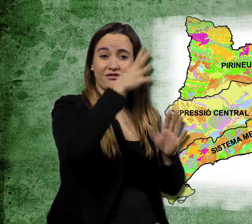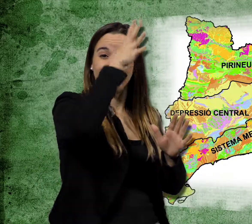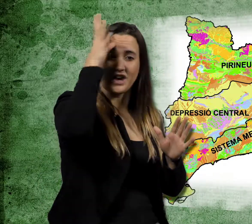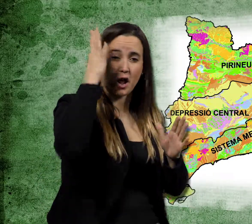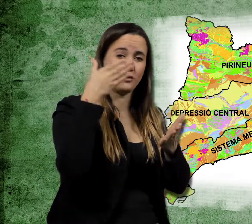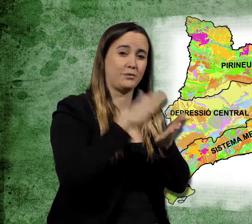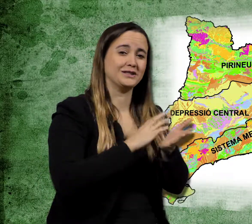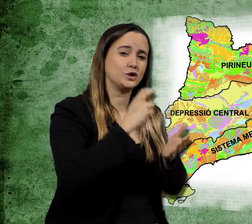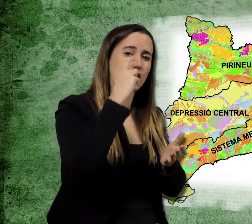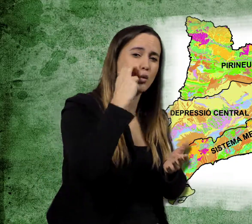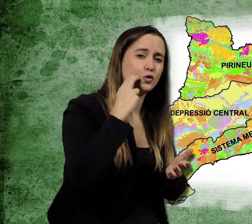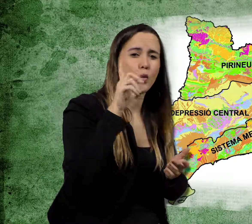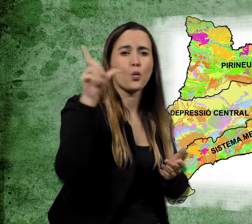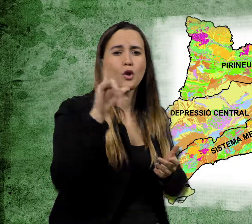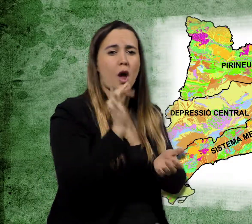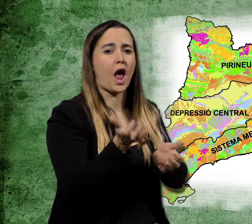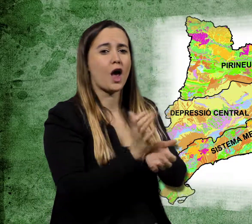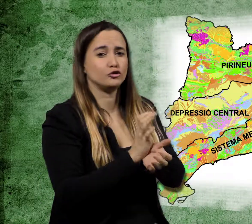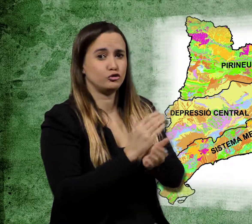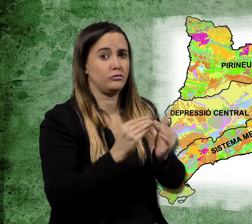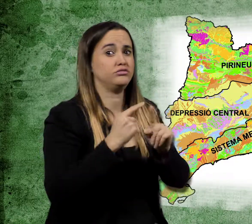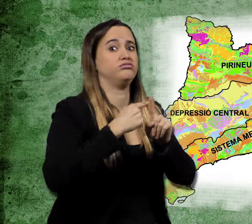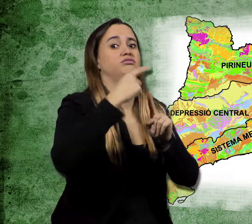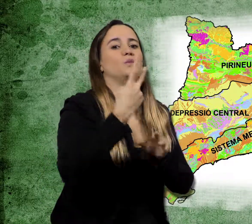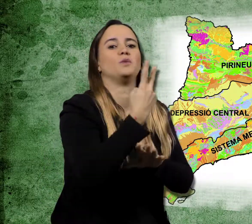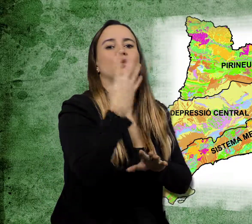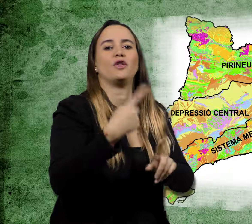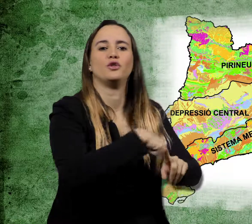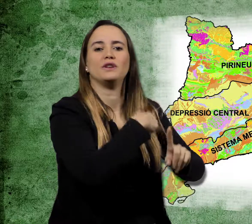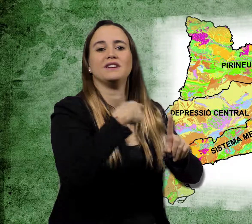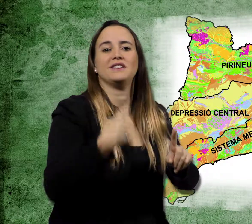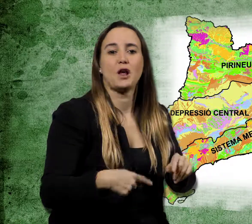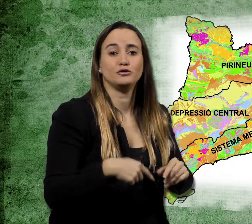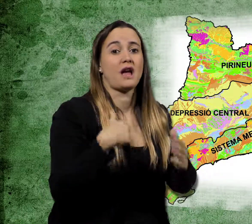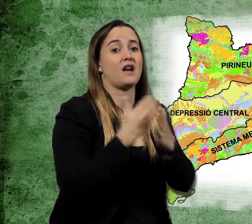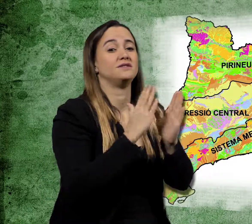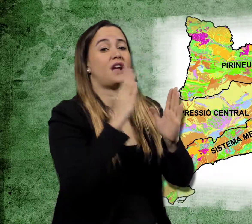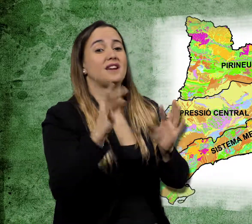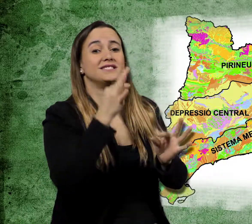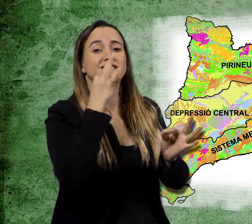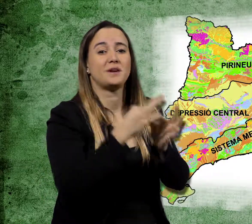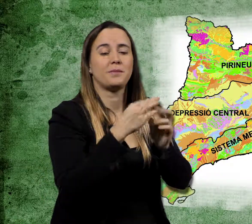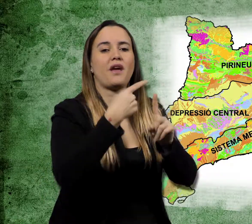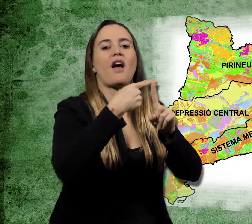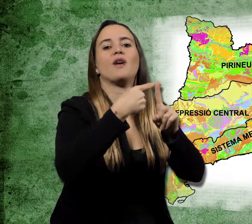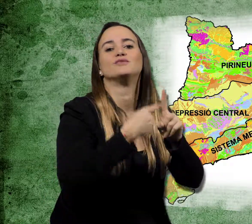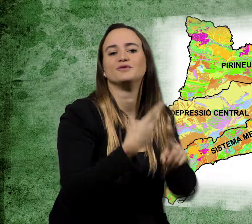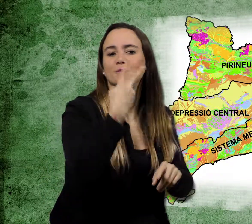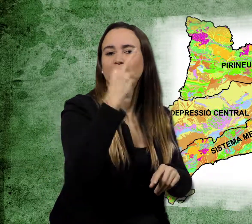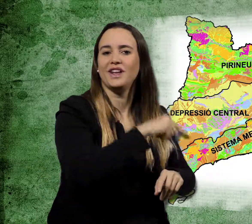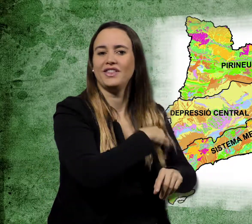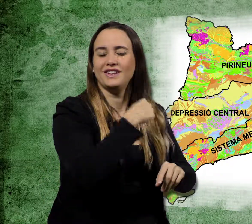A l'estiu, va dels 24 graus del juny, juliol i agost fins als 20 graus del setembre.